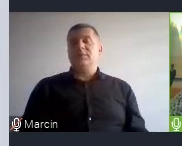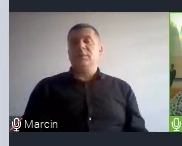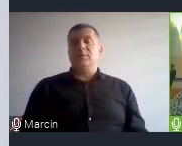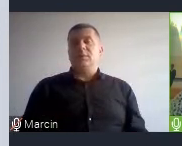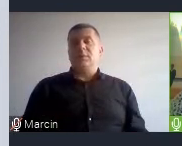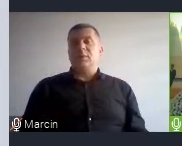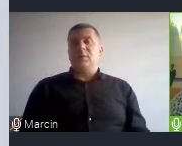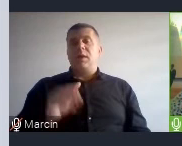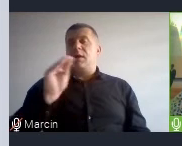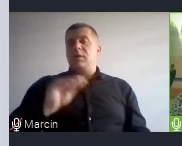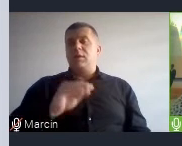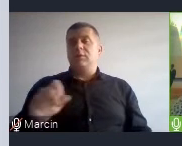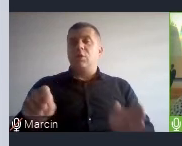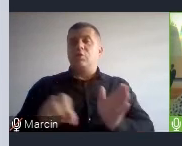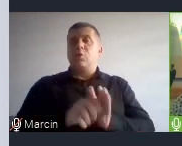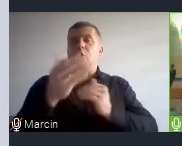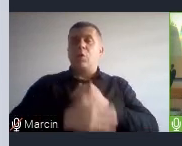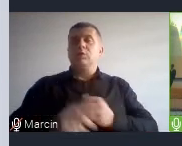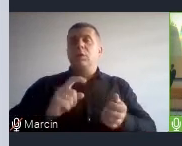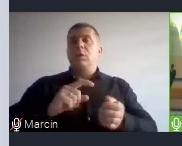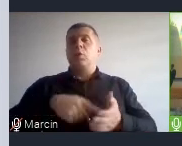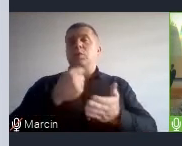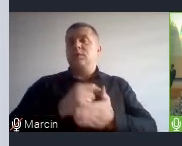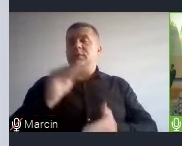Ten temat nie jest jeszcze uregulowany.